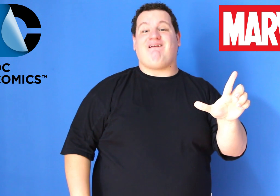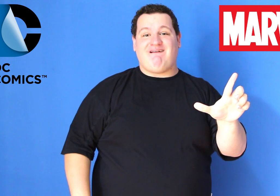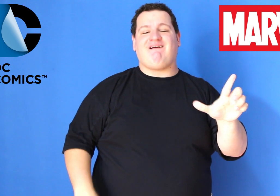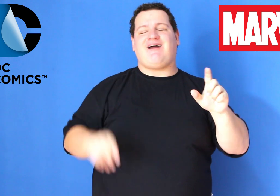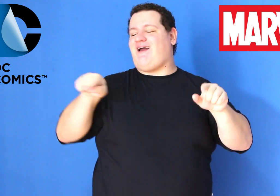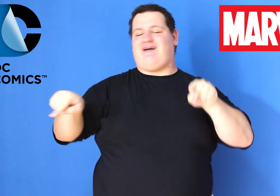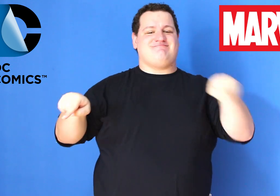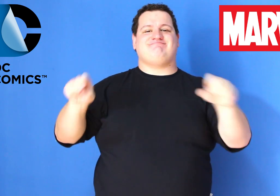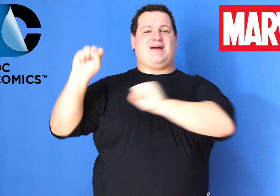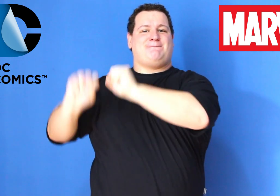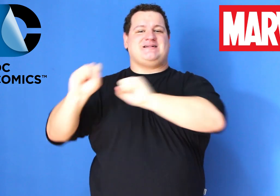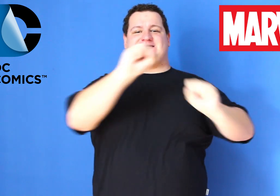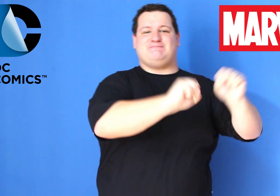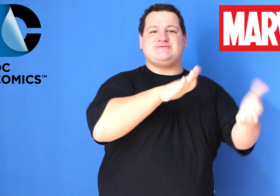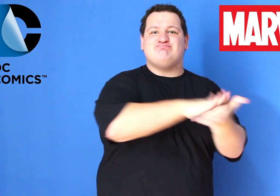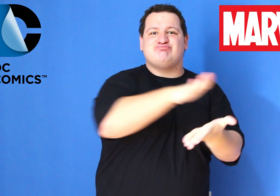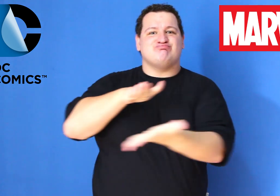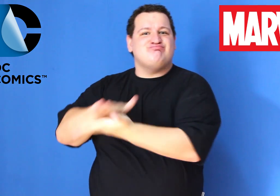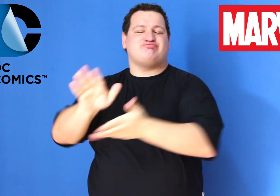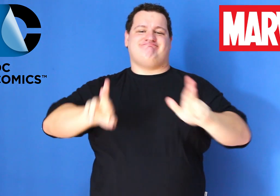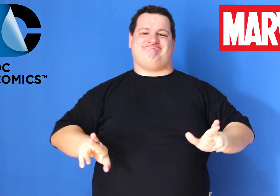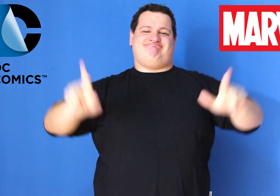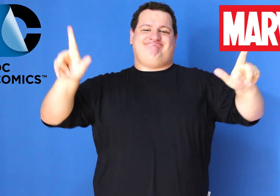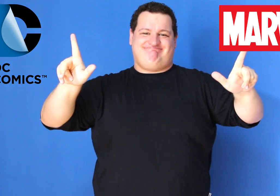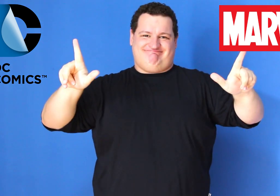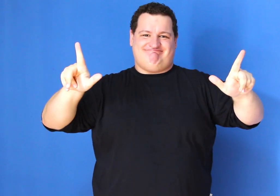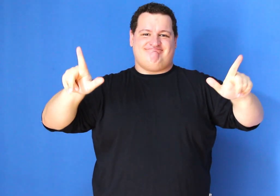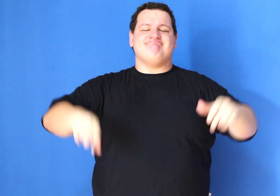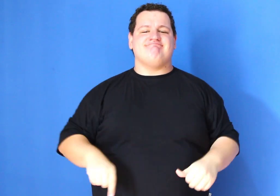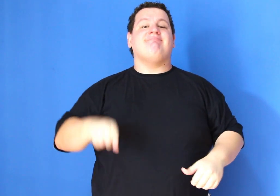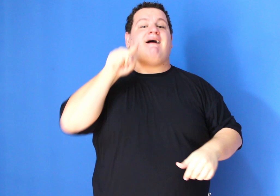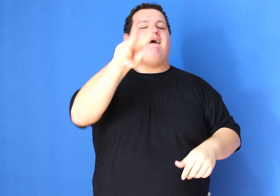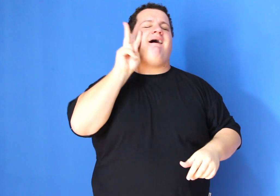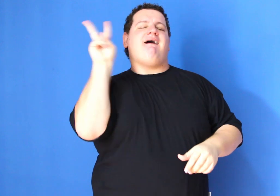São duas grandes editoras distintas.